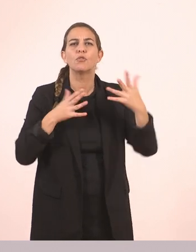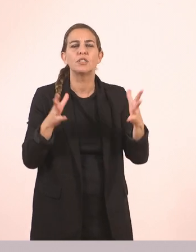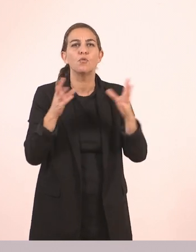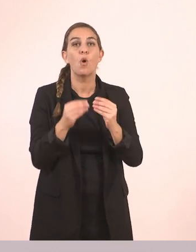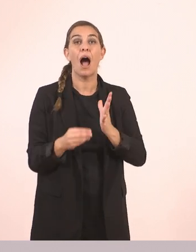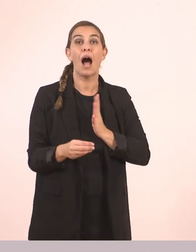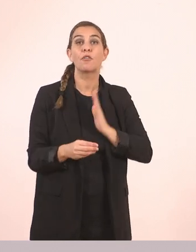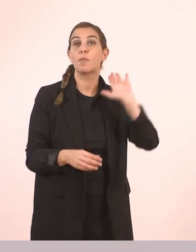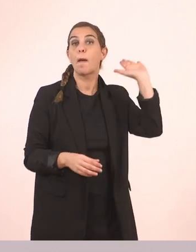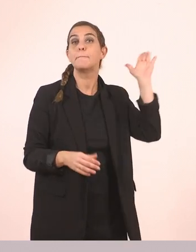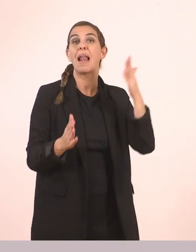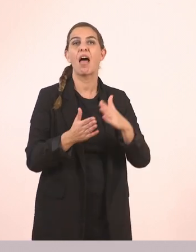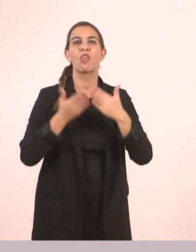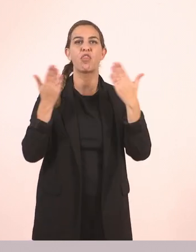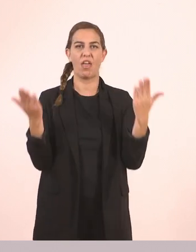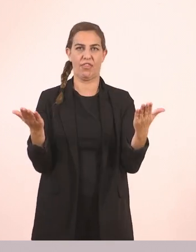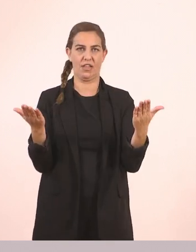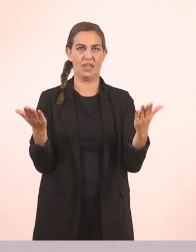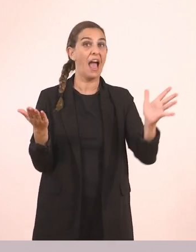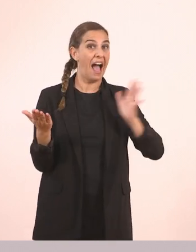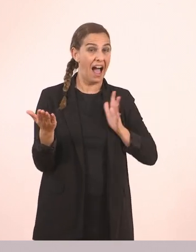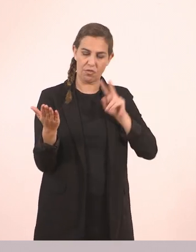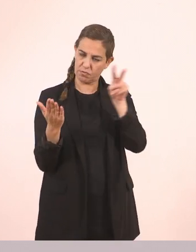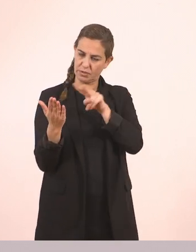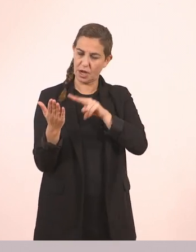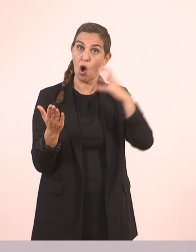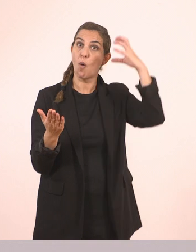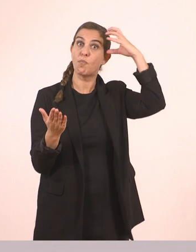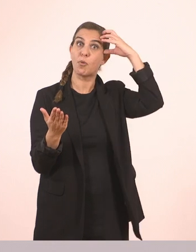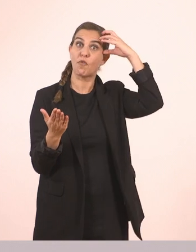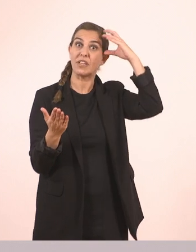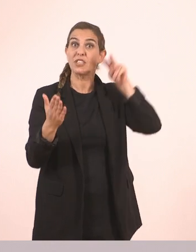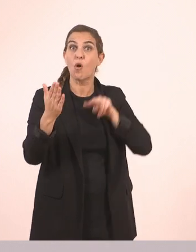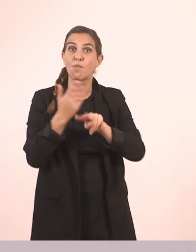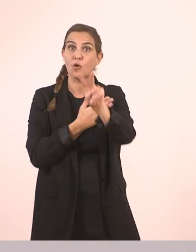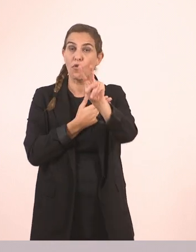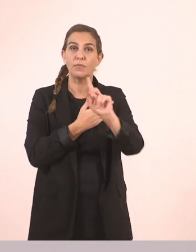Περίμεναν διαβάζοντας τις προφητείες των προφητών, με μεγάλη αγωνία τον ερχομό του Μεσσία.